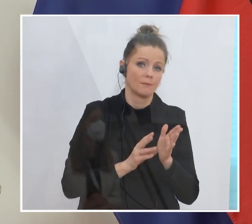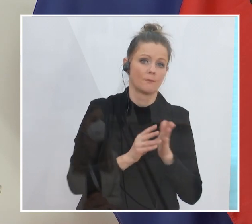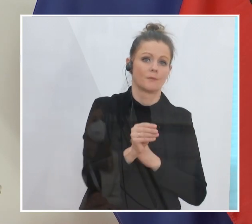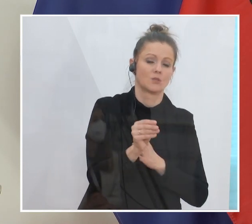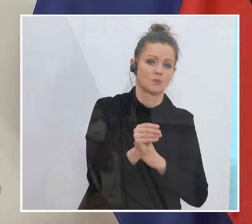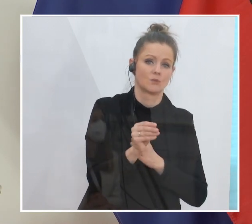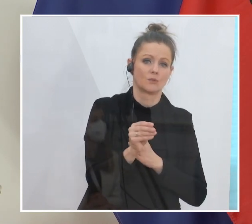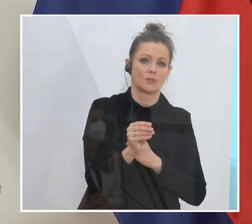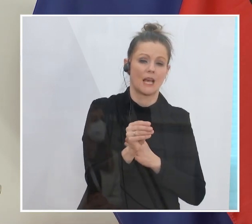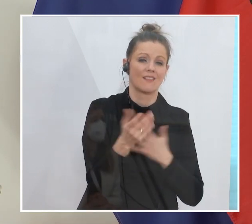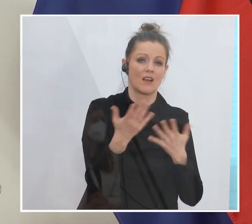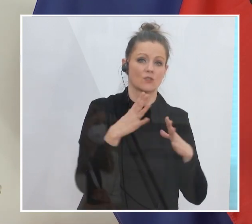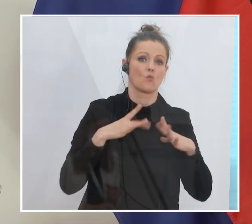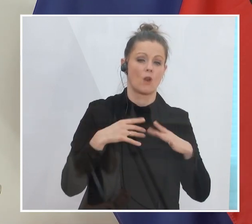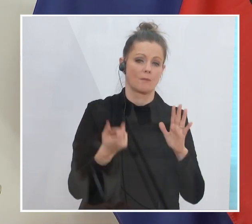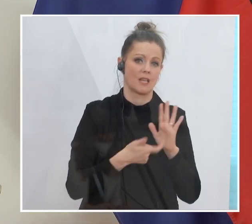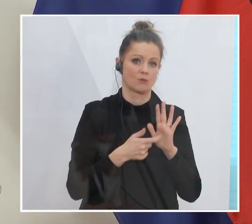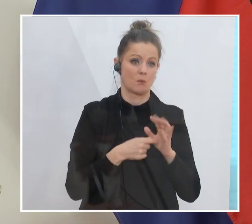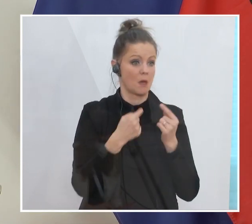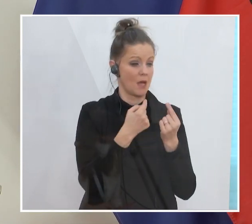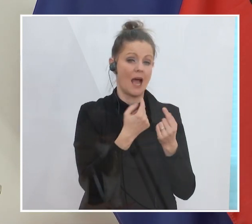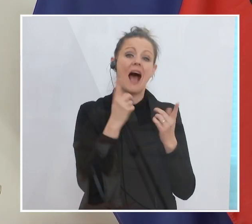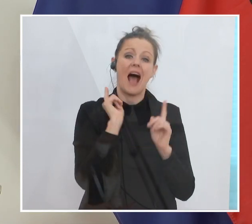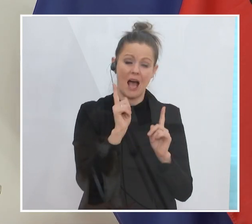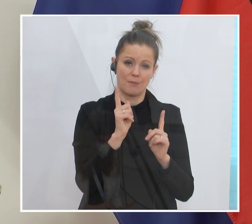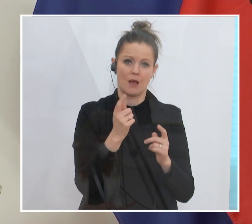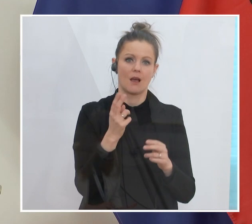genutzt werden, aber das liegt dann in der individuellen Vereinbarung, die der